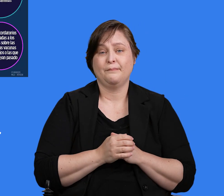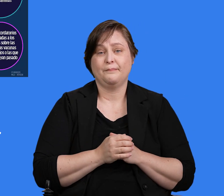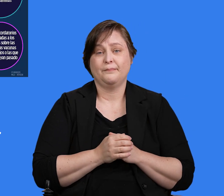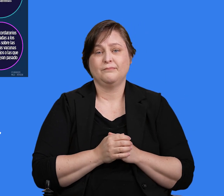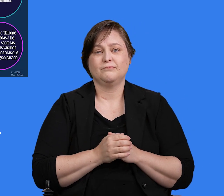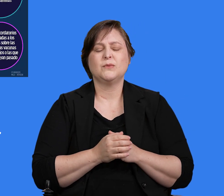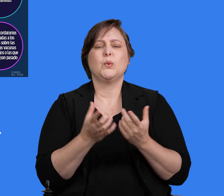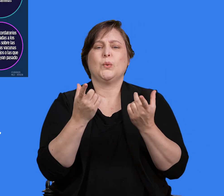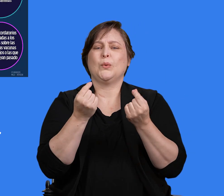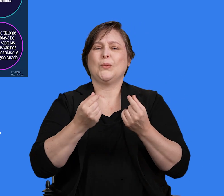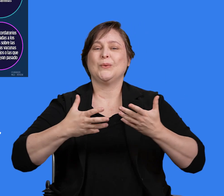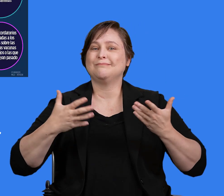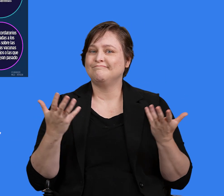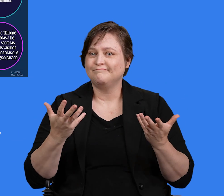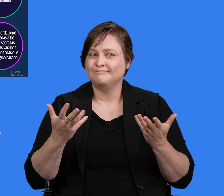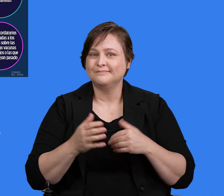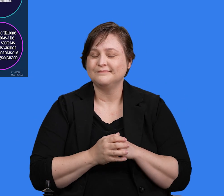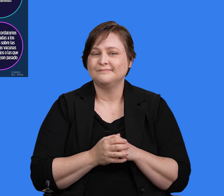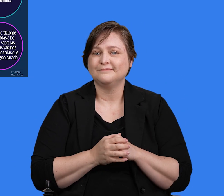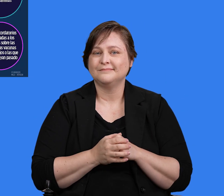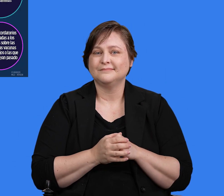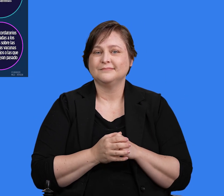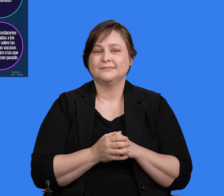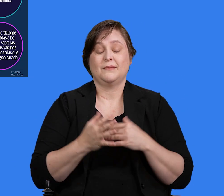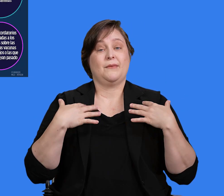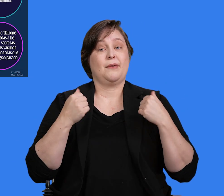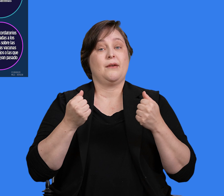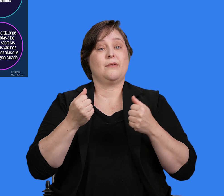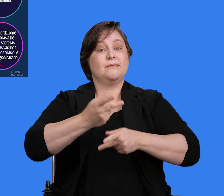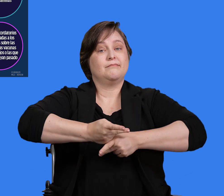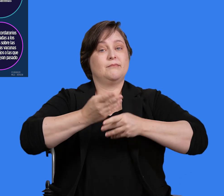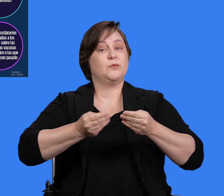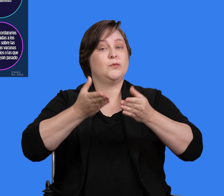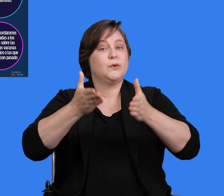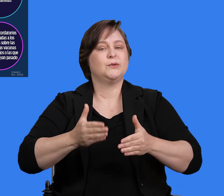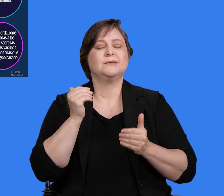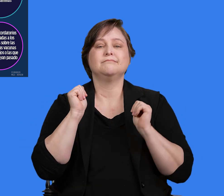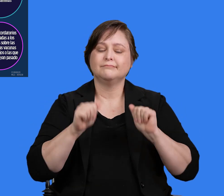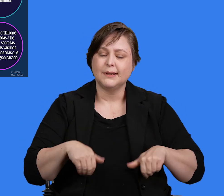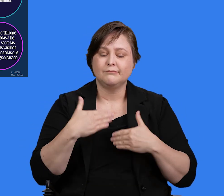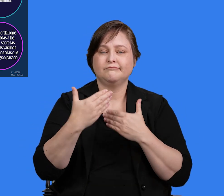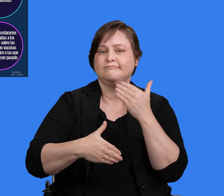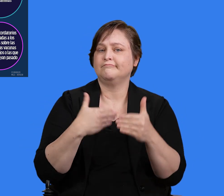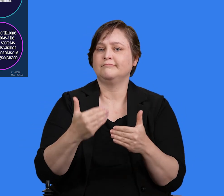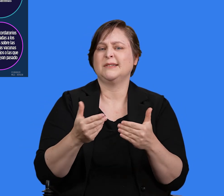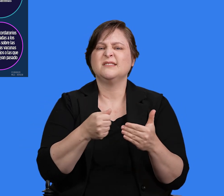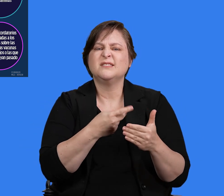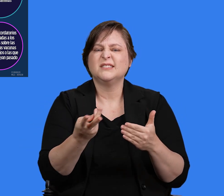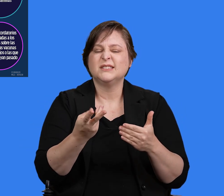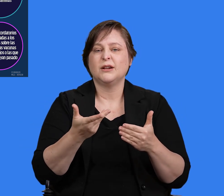Lo que se puede hacer. Los proveedores de atención médica pueden tomar varias medidas para promover la vacunación infantil.